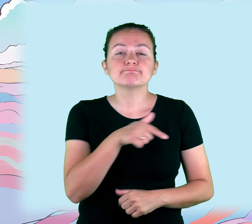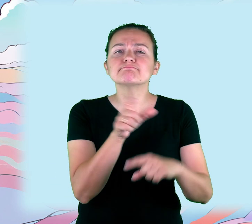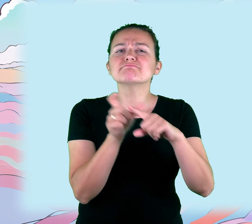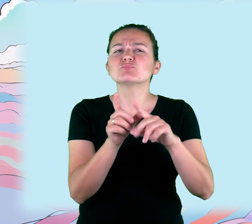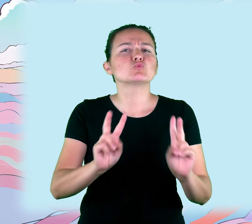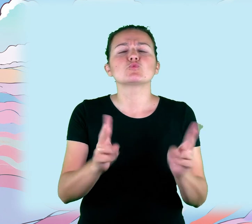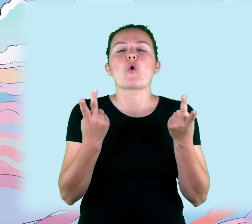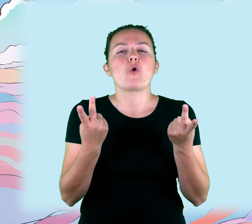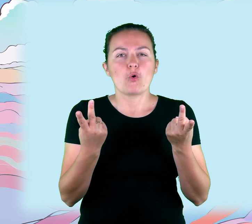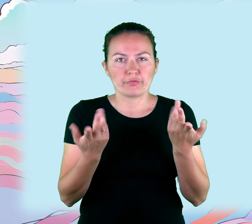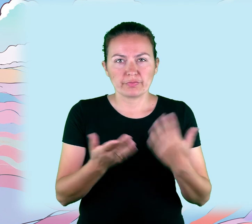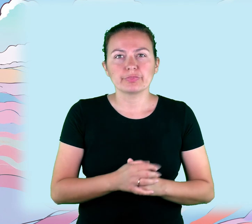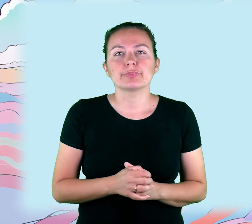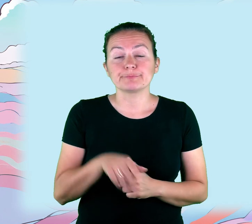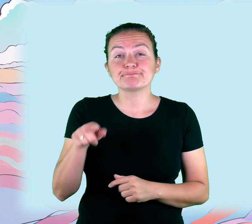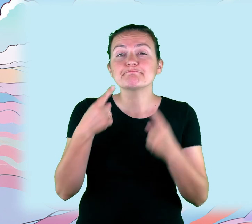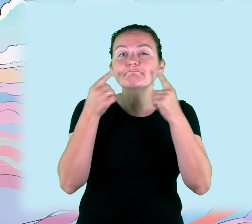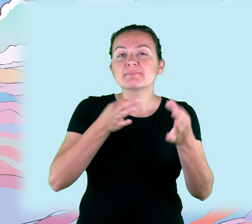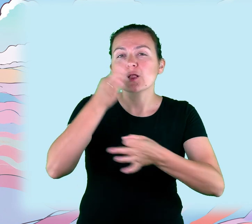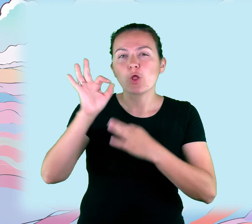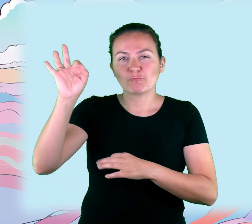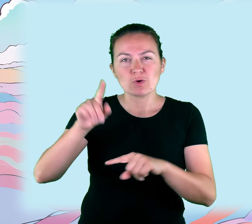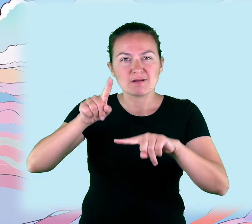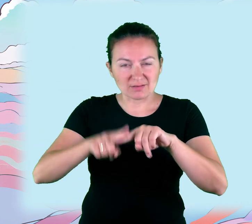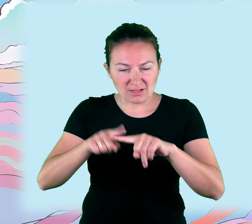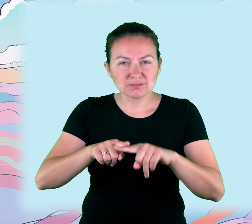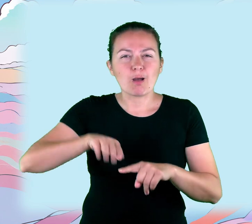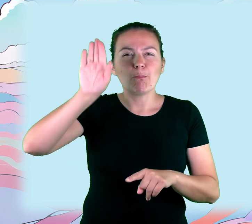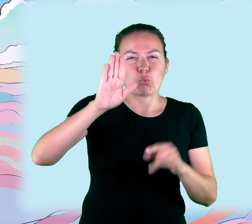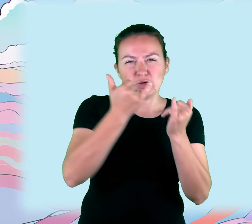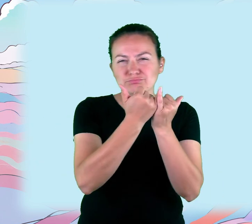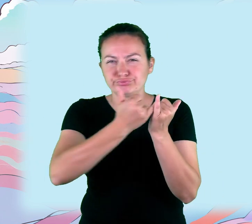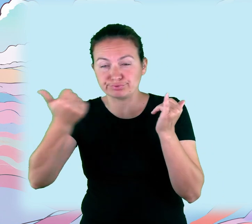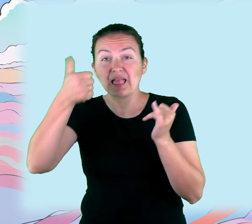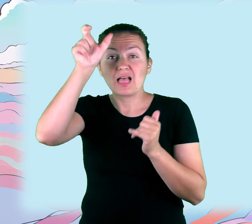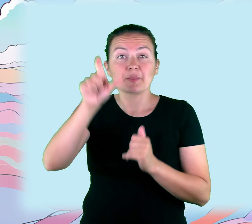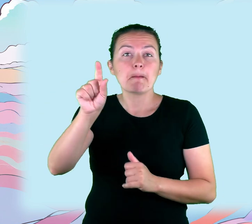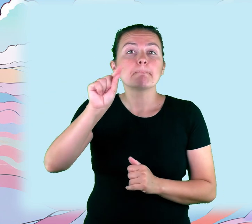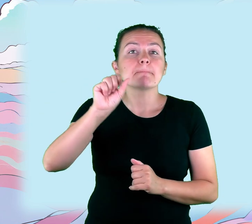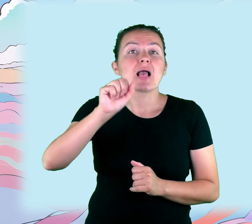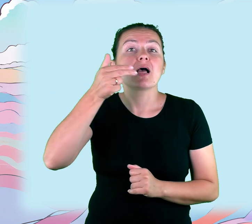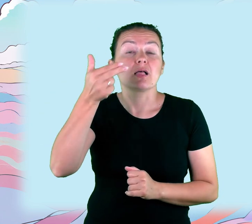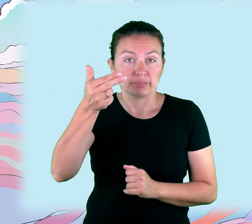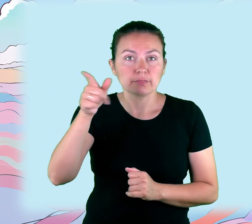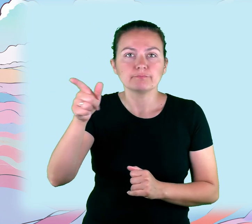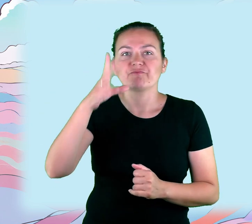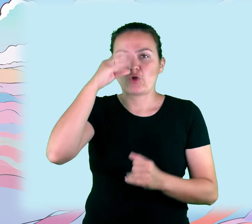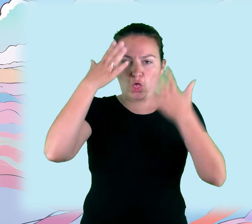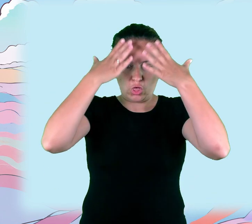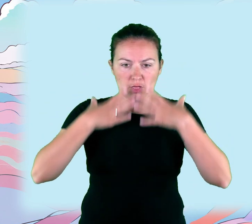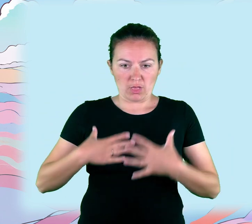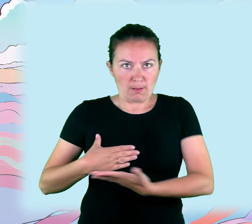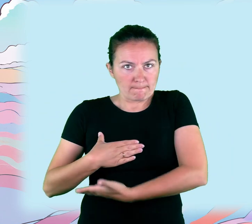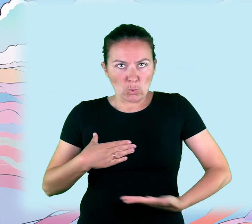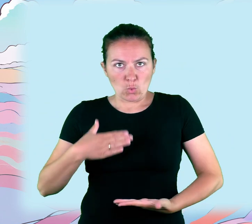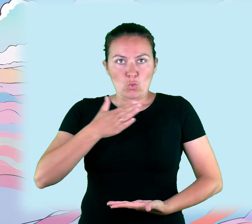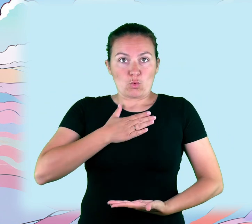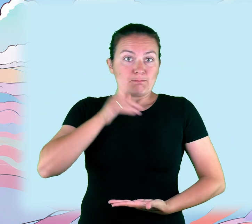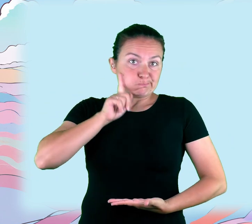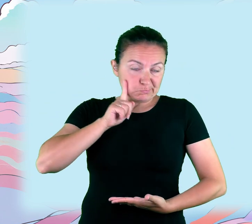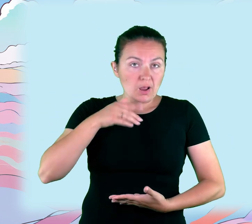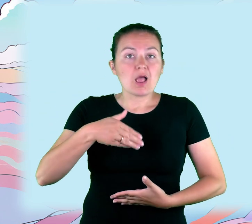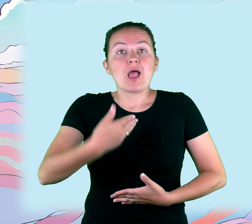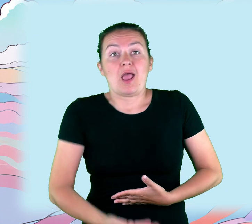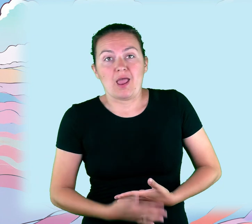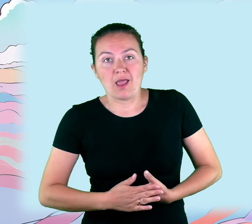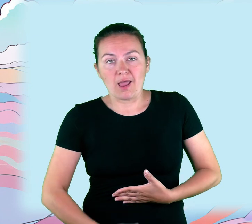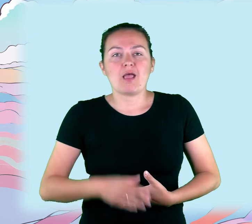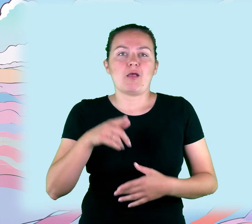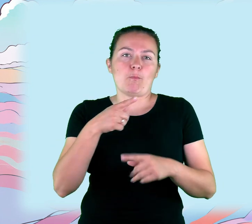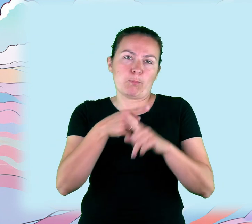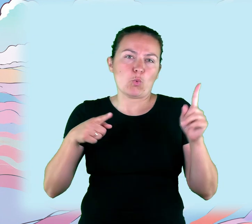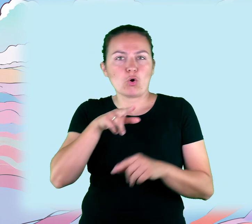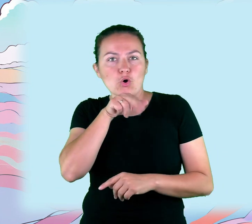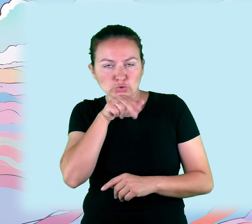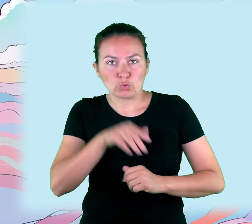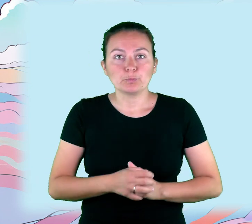Pochodzenie: Pan to jeden z bogów z mitologii greckiej. Był pół mężczyzną i pół kozłem.